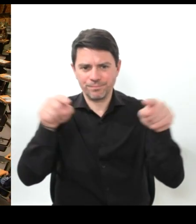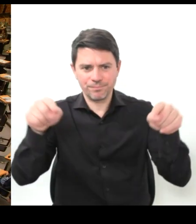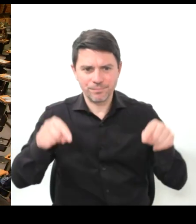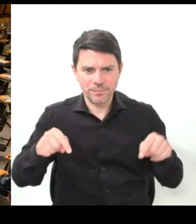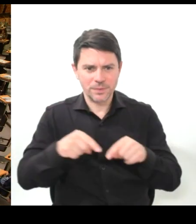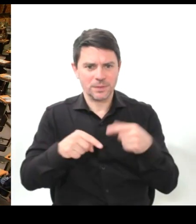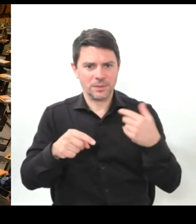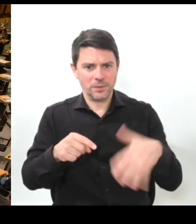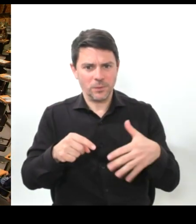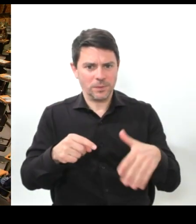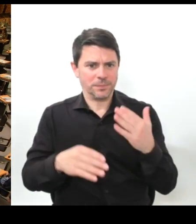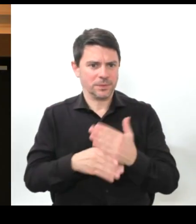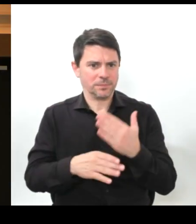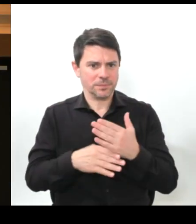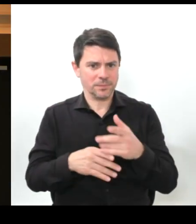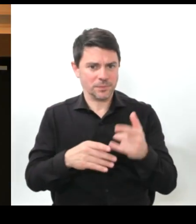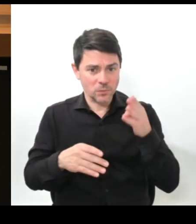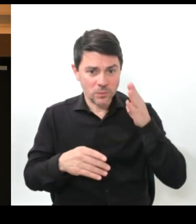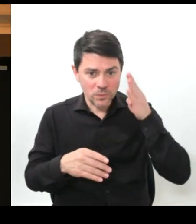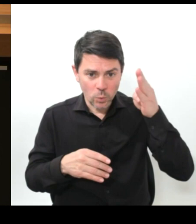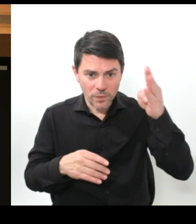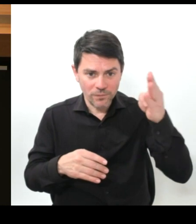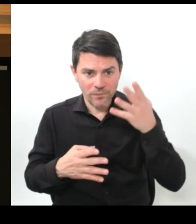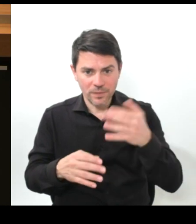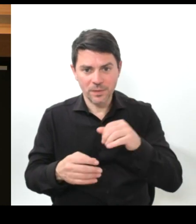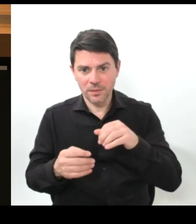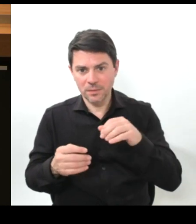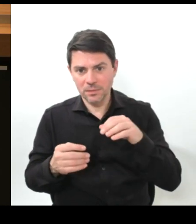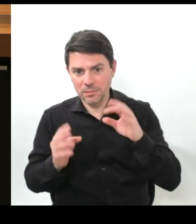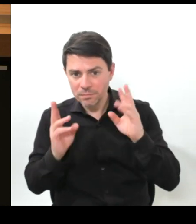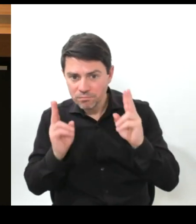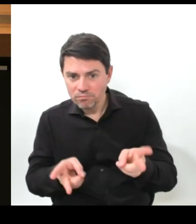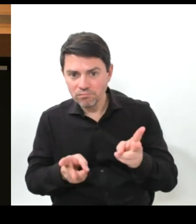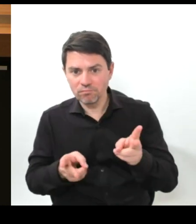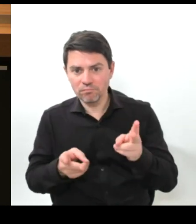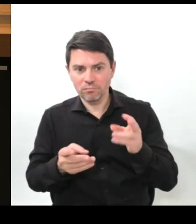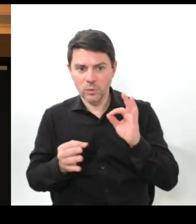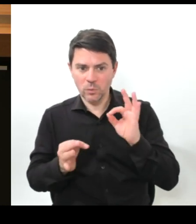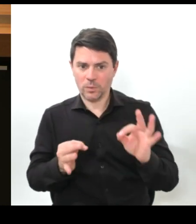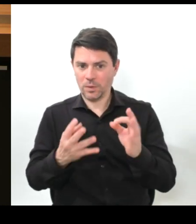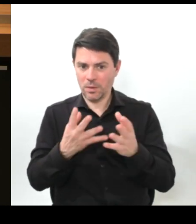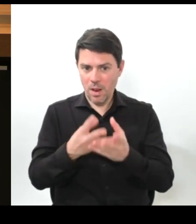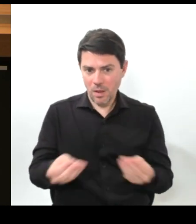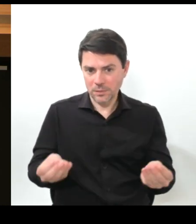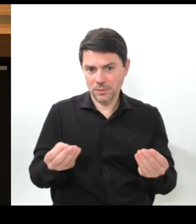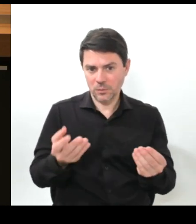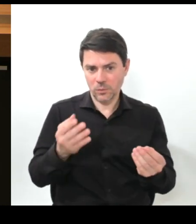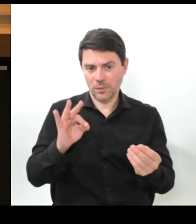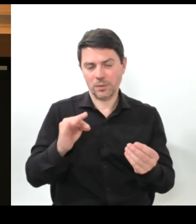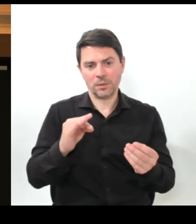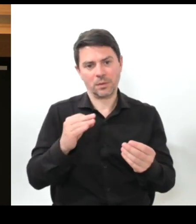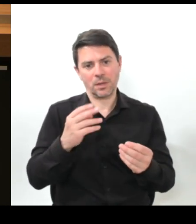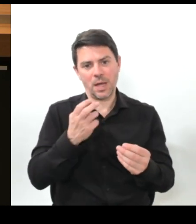beim PV Ausbau abzubauen und ich gehe deshalb davon aus, dass er hier auf breite Zustimmung stößt.